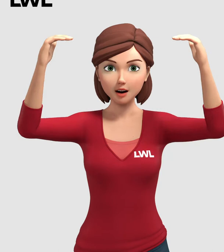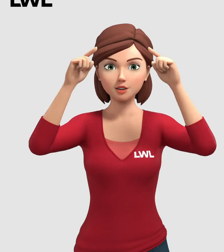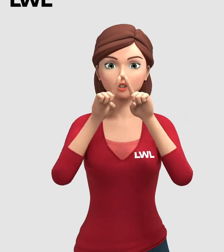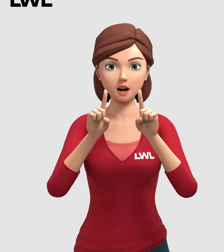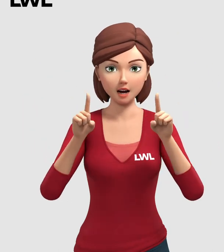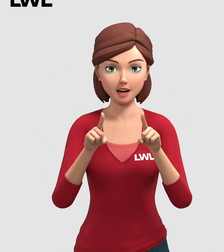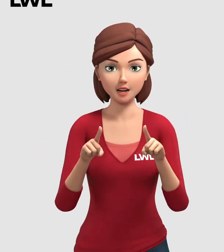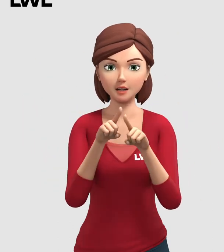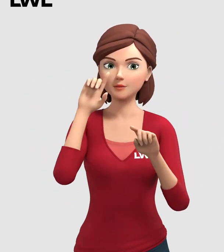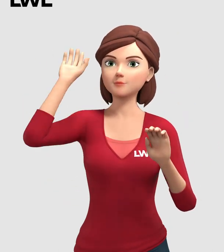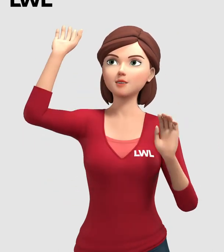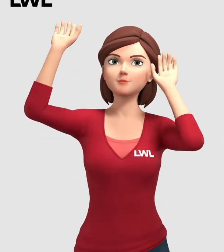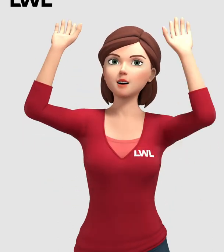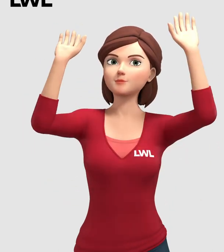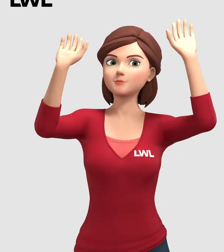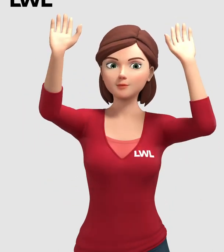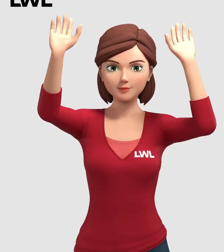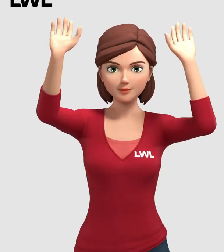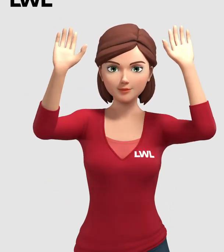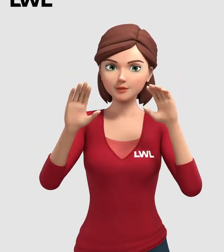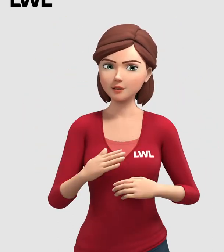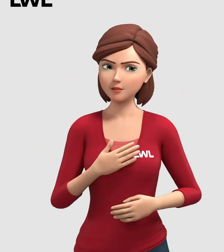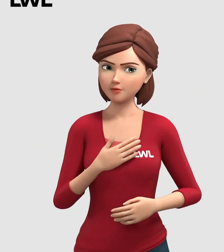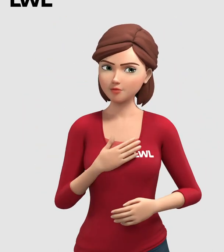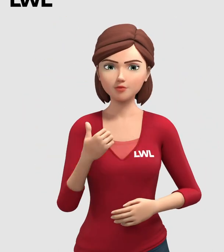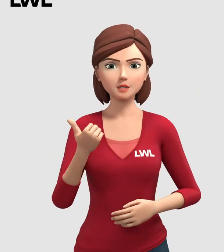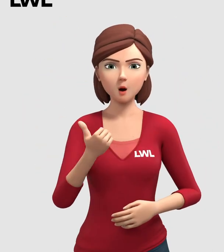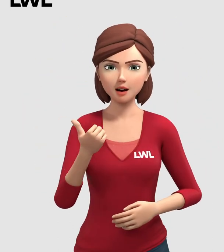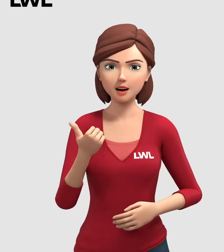welche Wunder am Sternenhimmel zu finden sind.